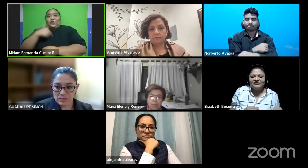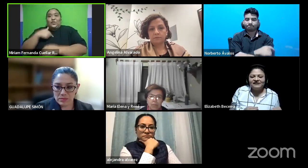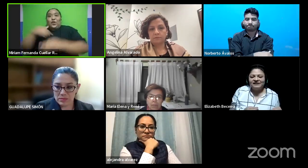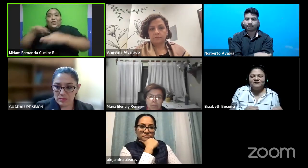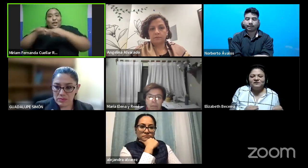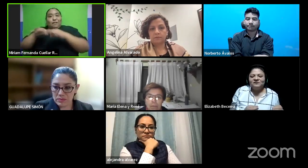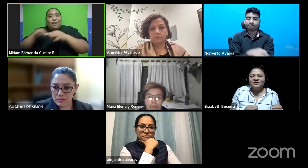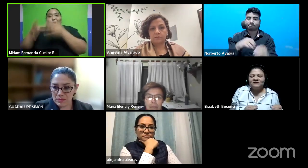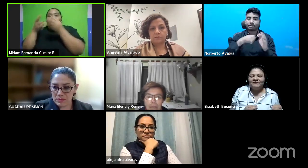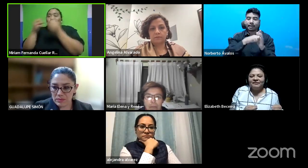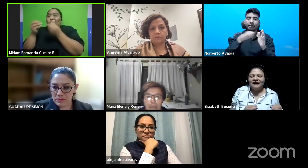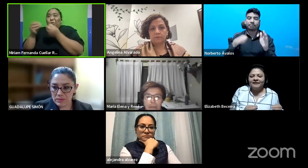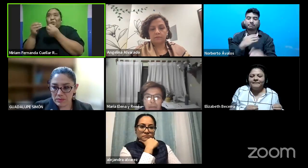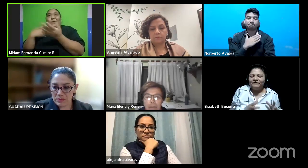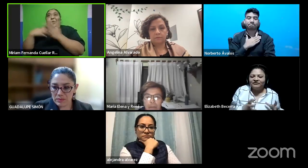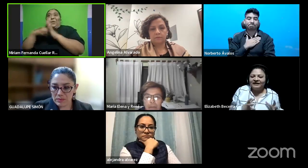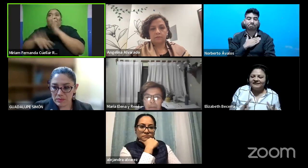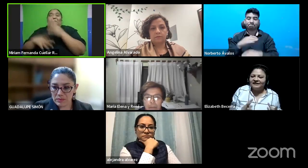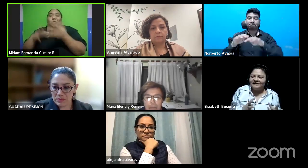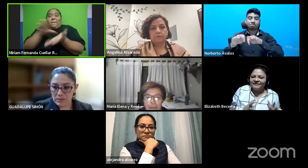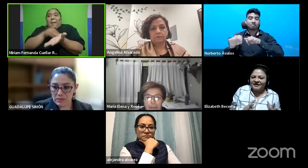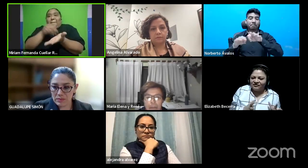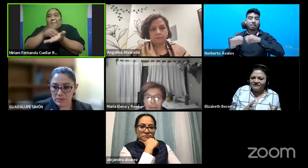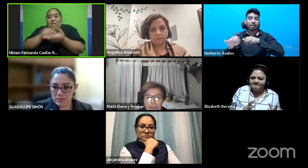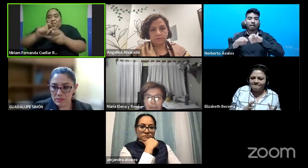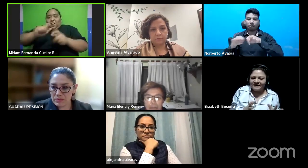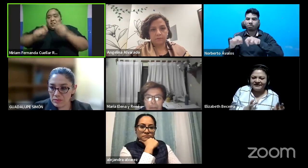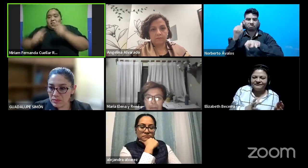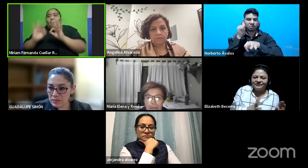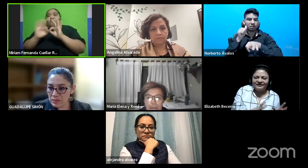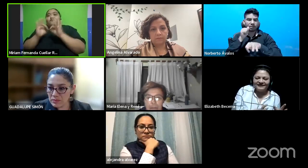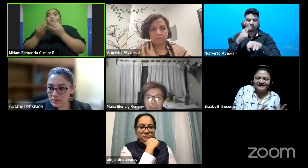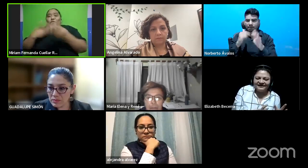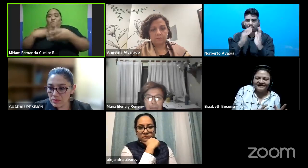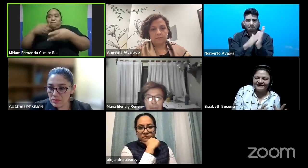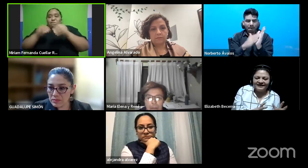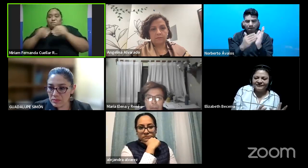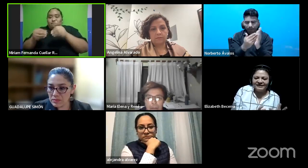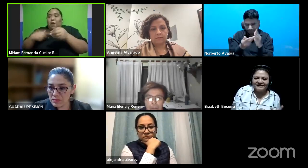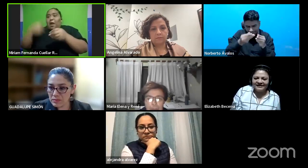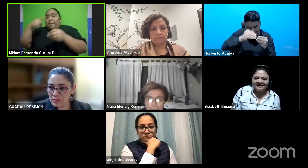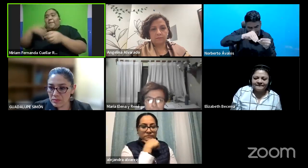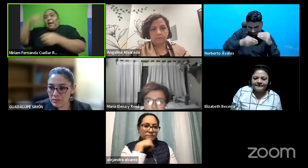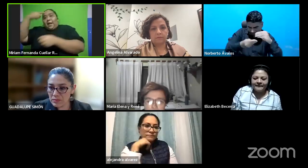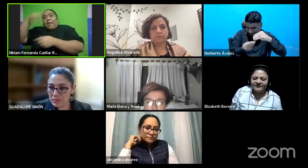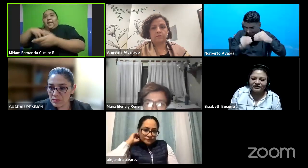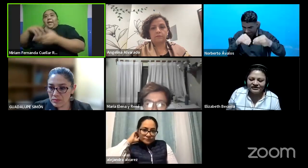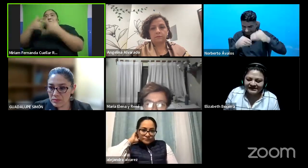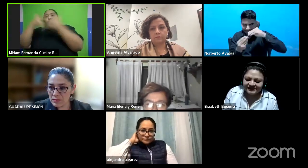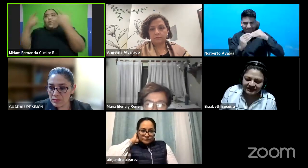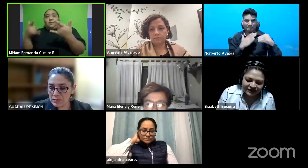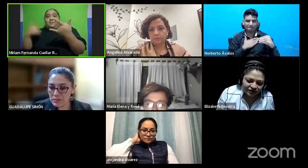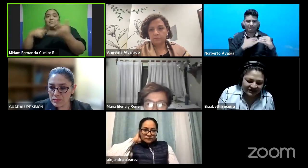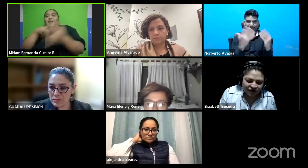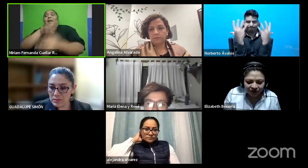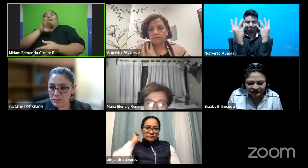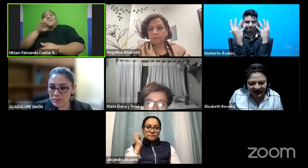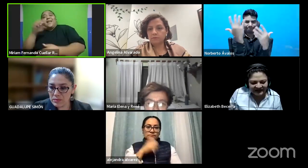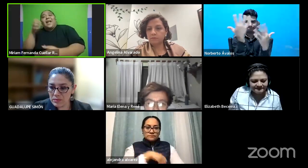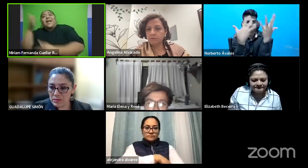cuentos con con papiroflex y cuentos. Entonces eso mismo me ayuda para fortalecer fortalecer español y fortalecer